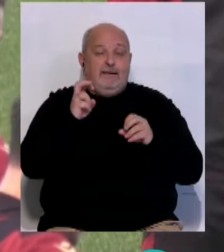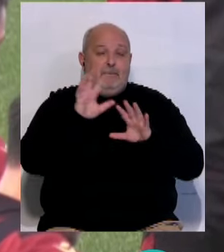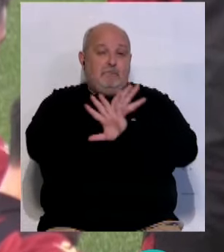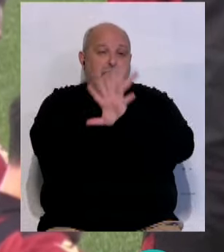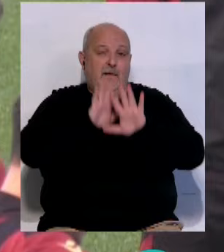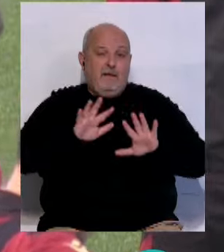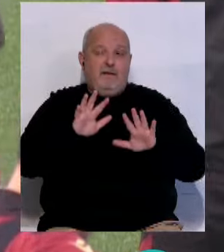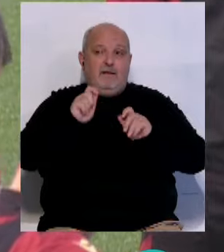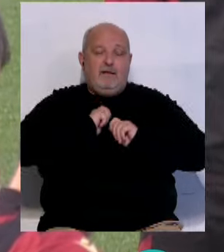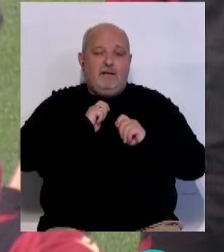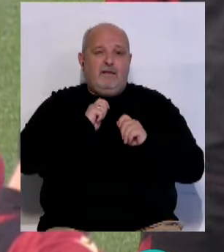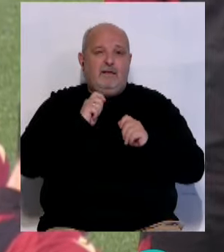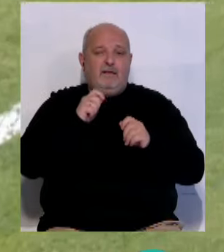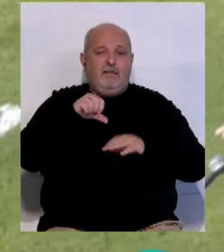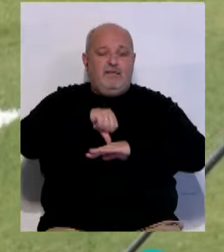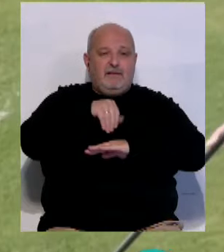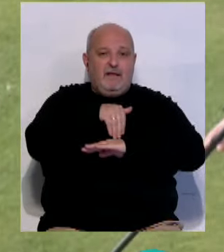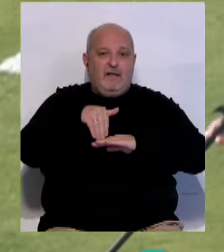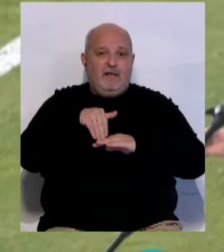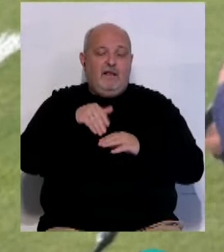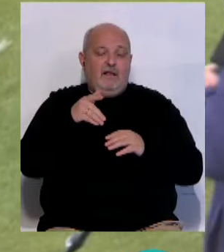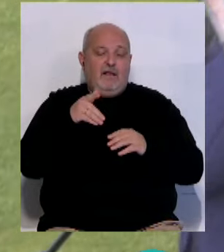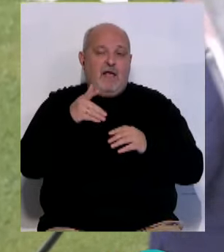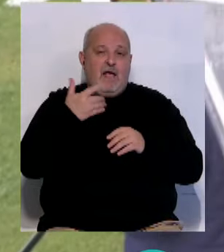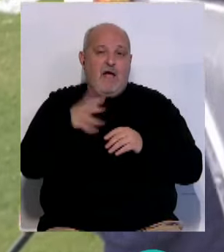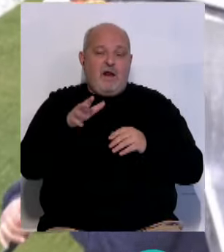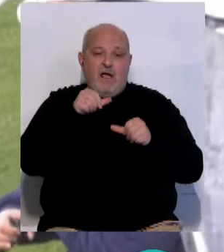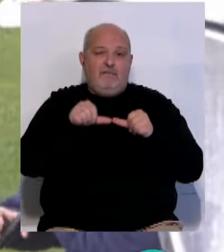que llegara un central y un centrocampista pues quizás haya que abrir un poquito más el abanico